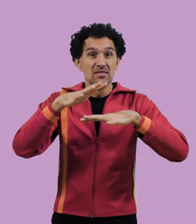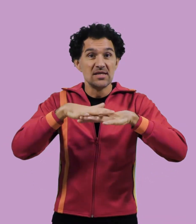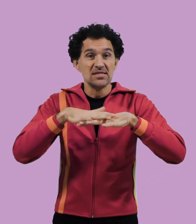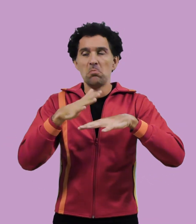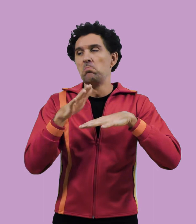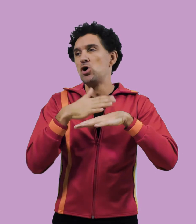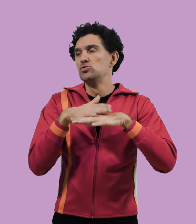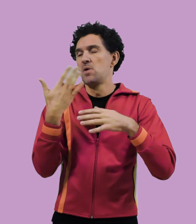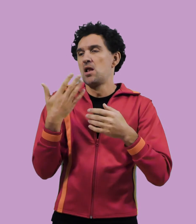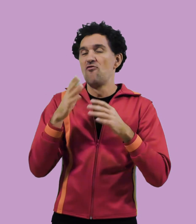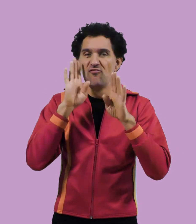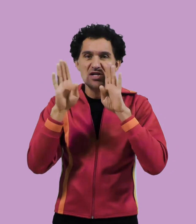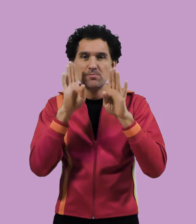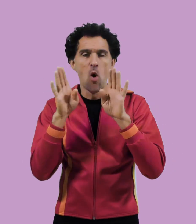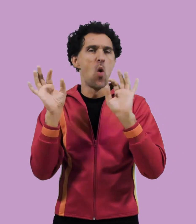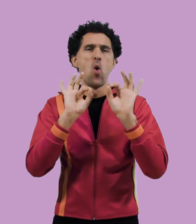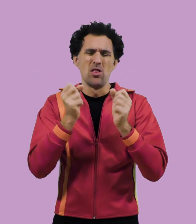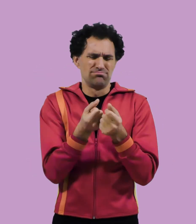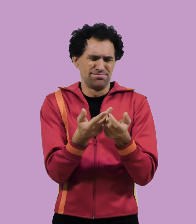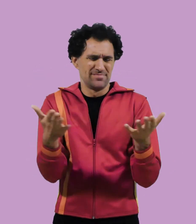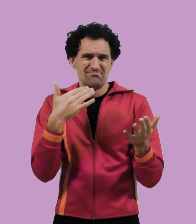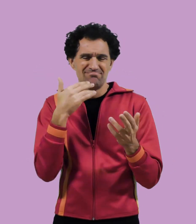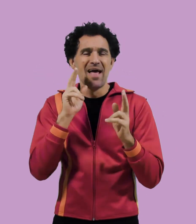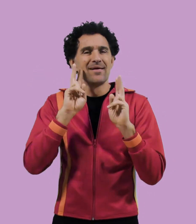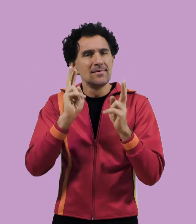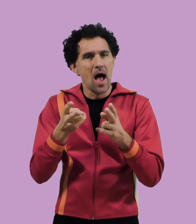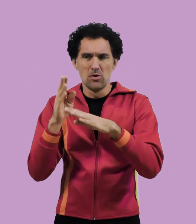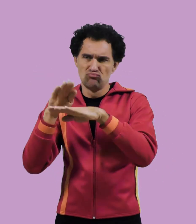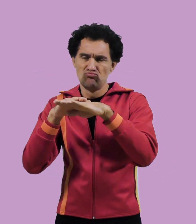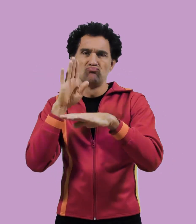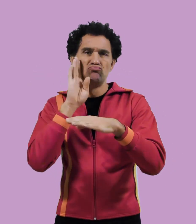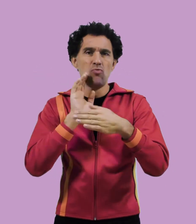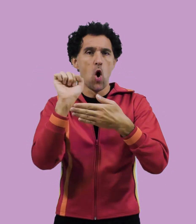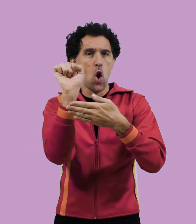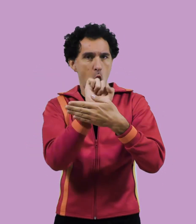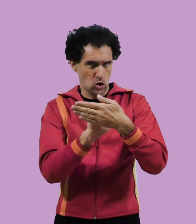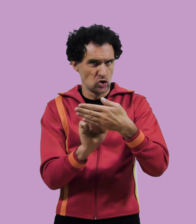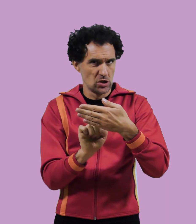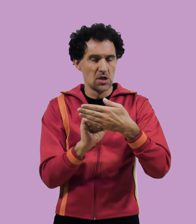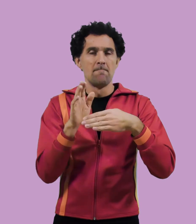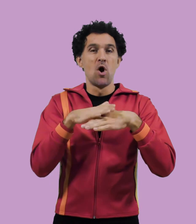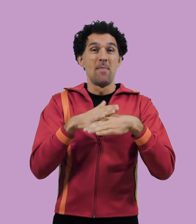Beispielsweise Facebook oder andere soziale Medien kann man kontaktieren und bitten, die Fotos oder Videos zu löschen.